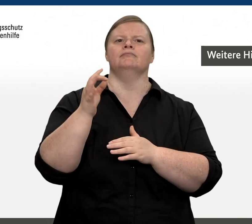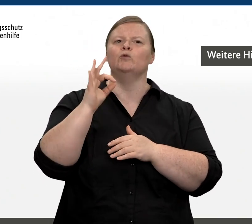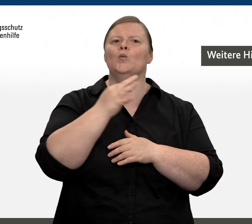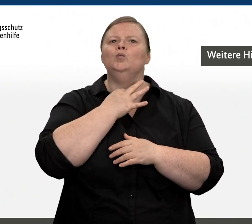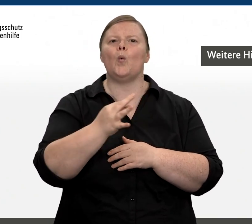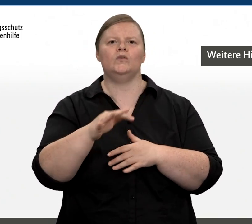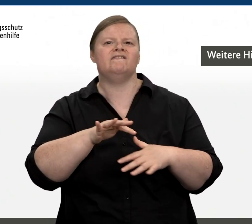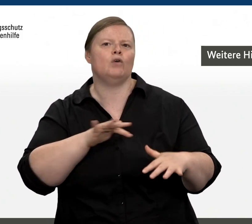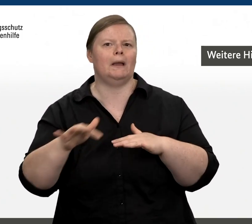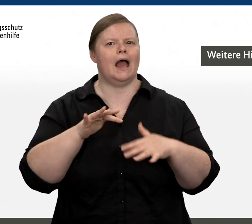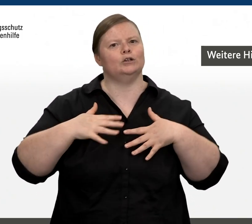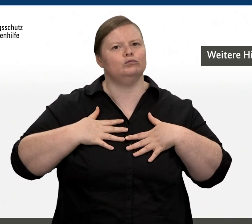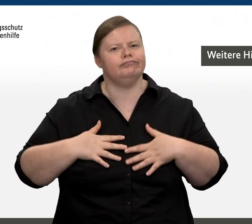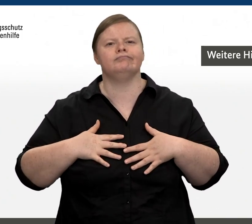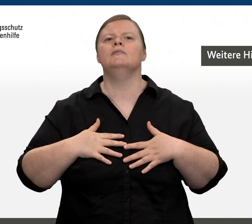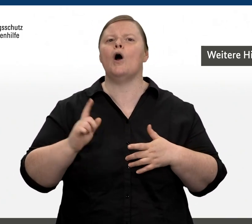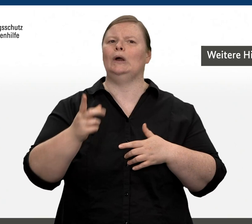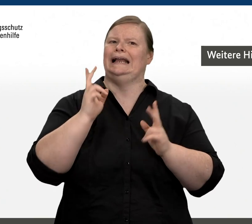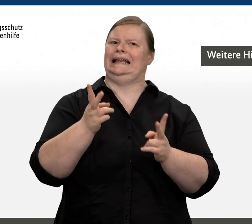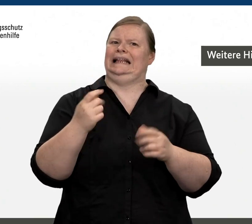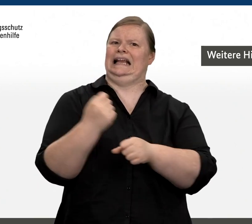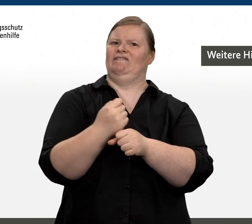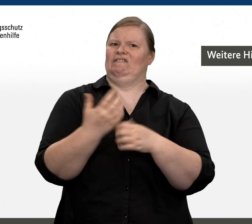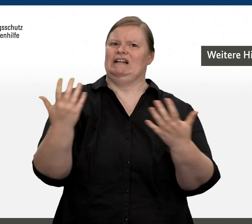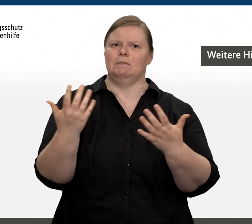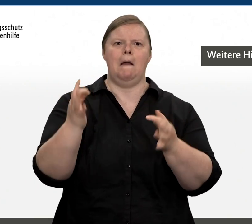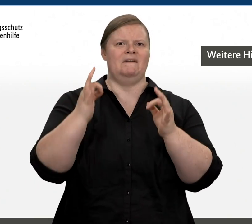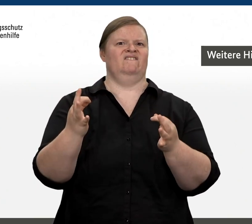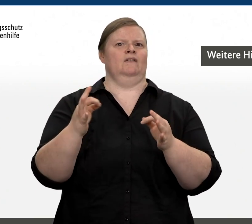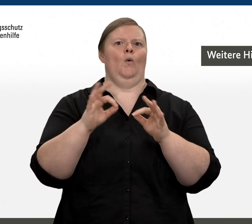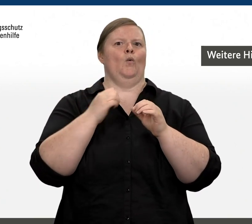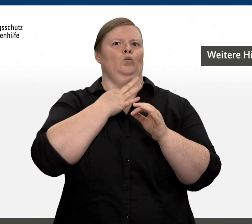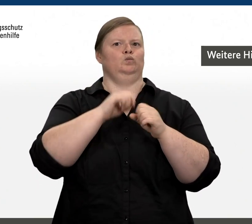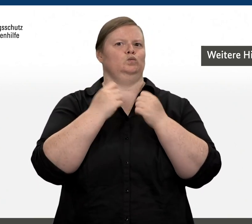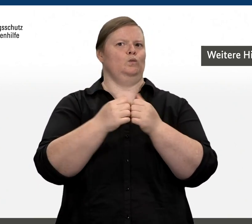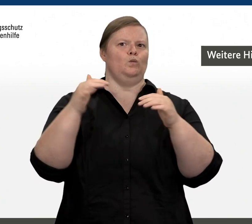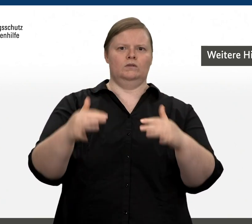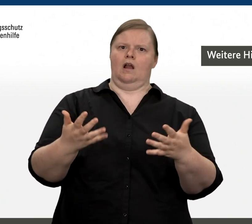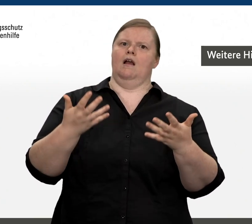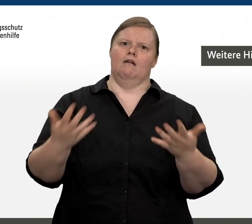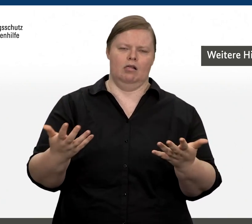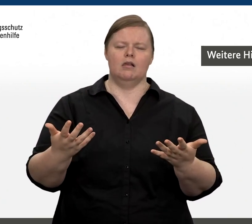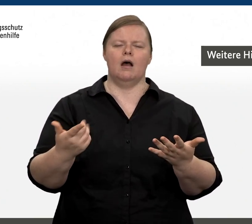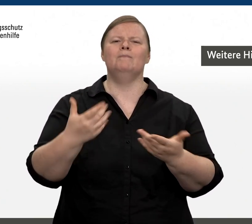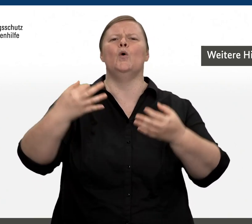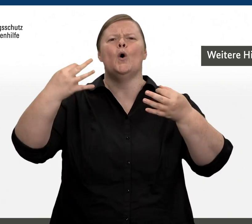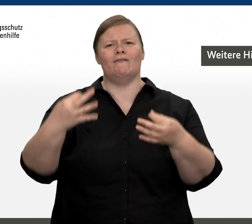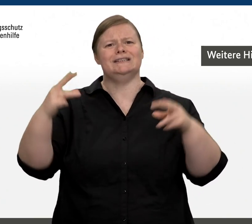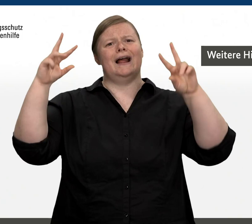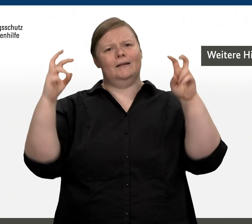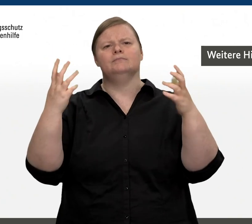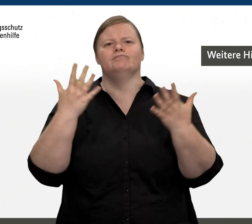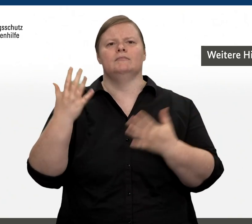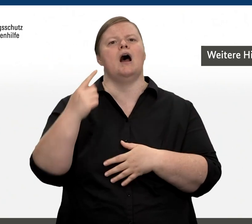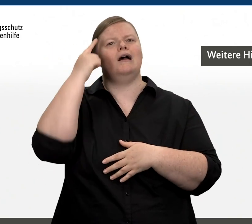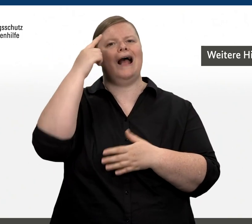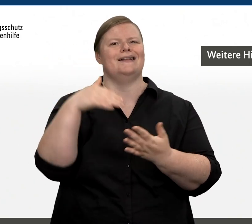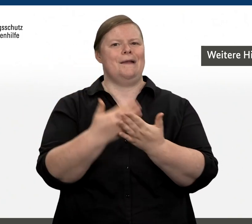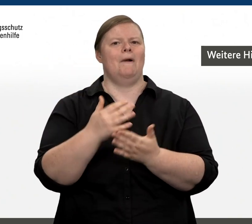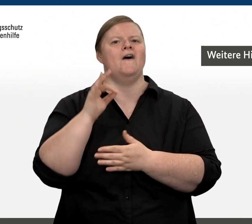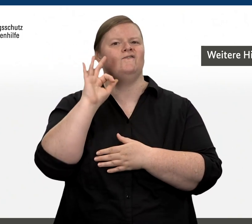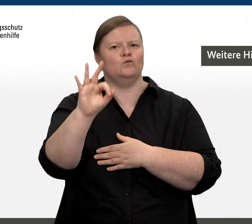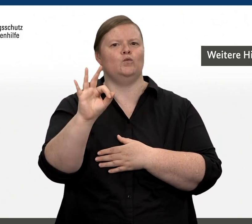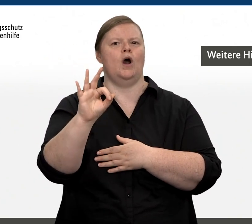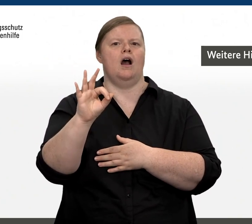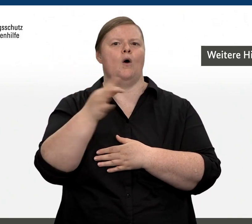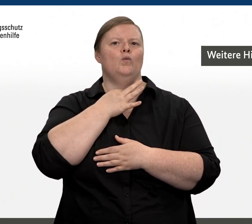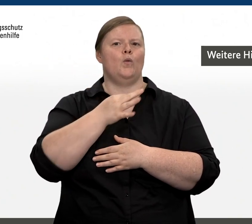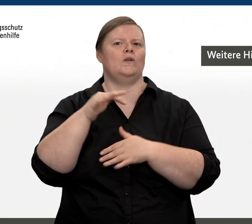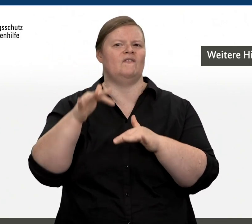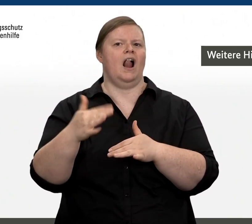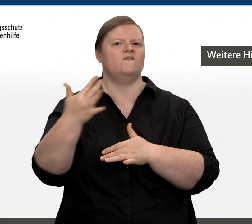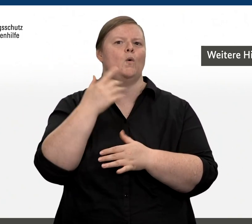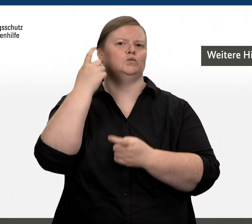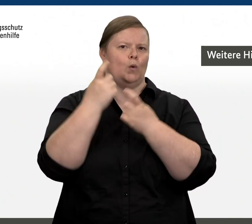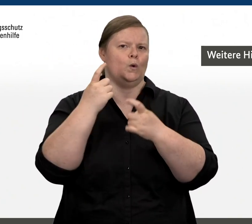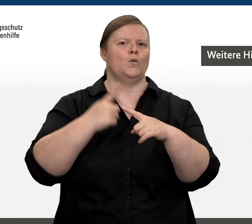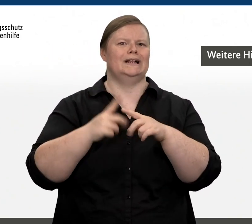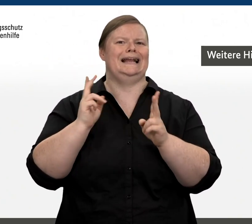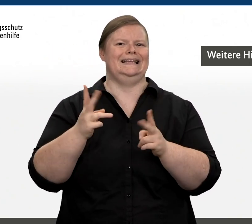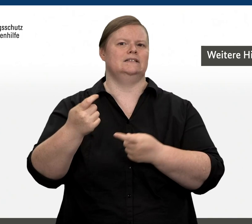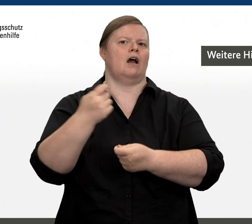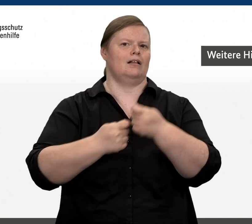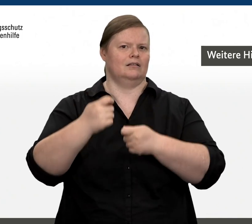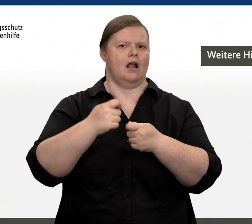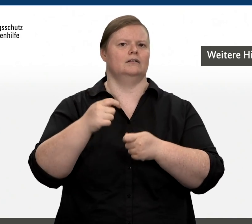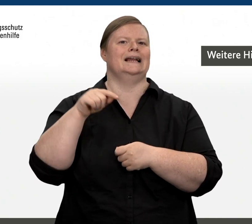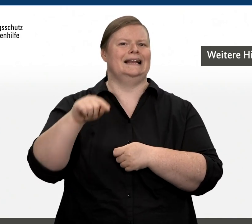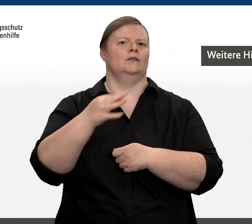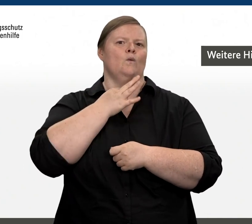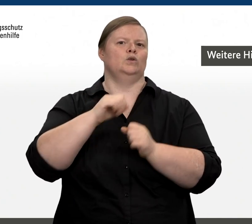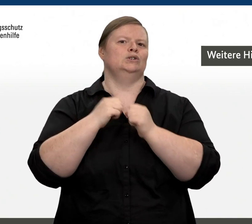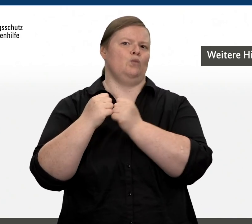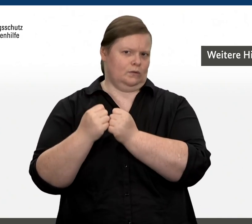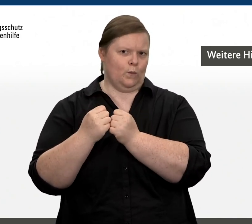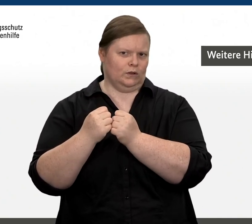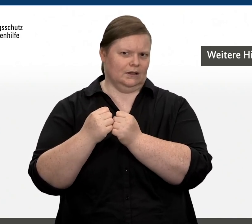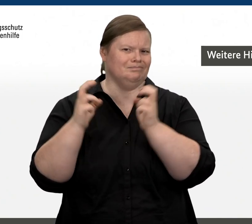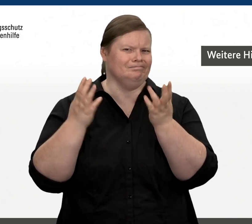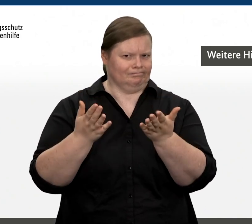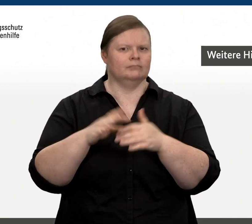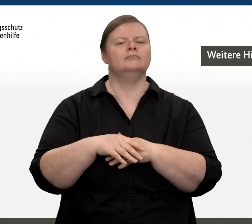"Ratgeber für Notfallvorsorge und richtiges Handeln in Notsituationen"